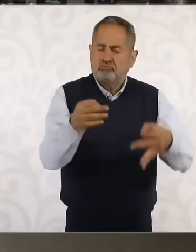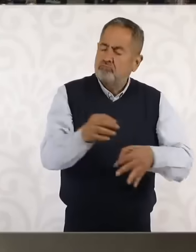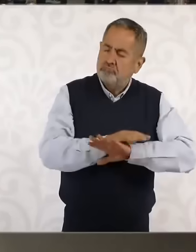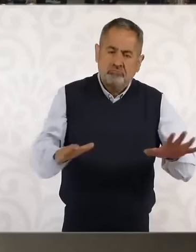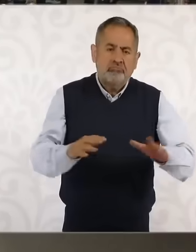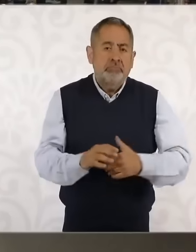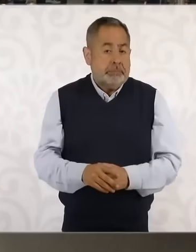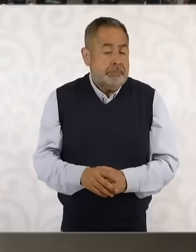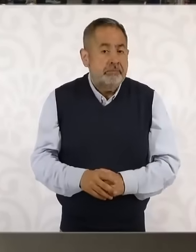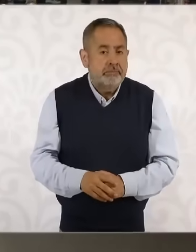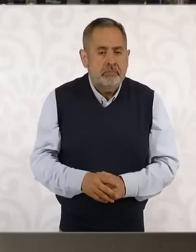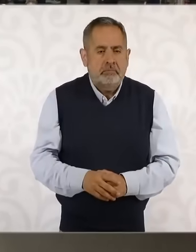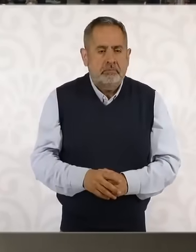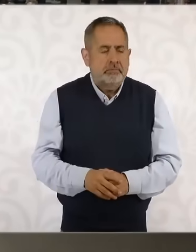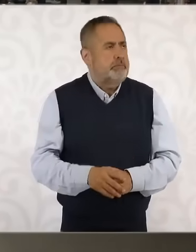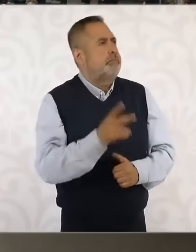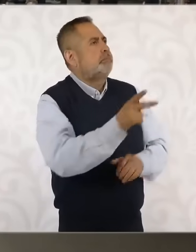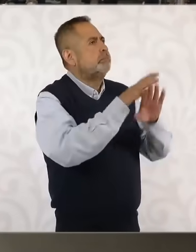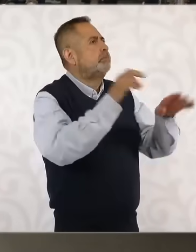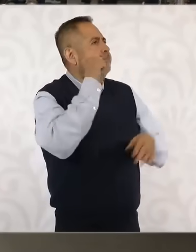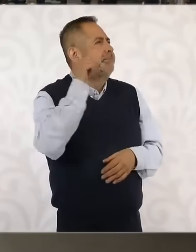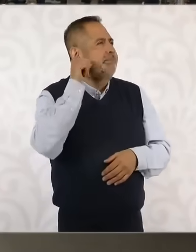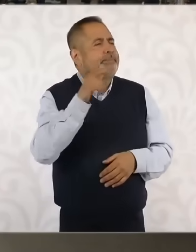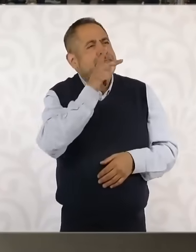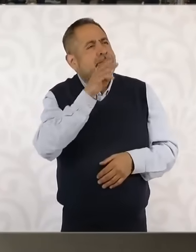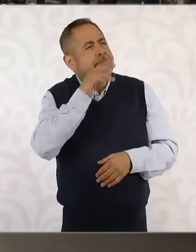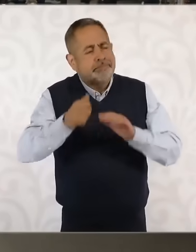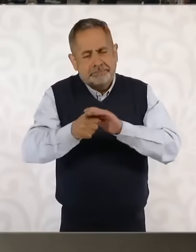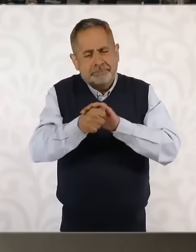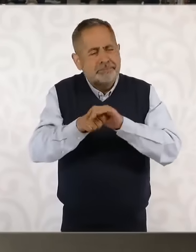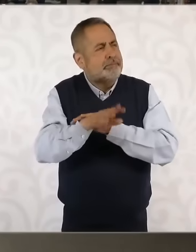En otro tema, ayer los padres de los 43 informaban que usted eh abrió la posibilidad